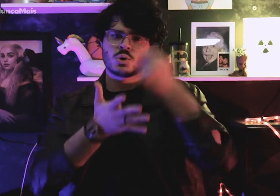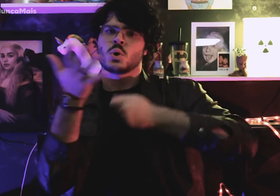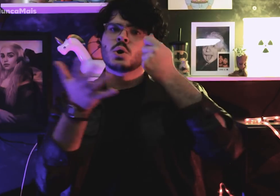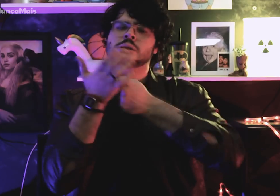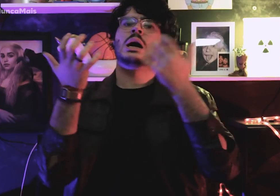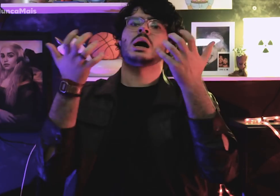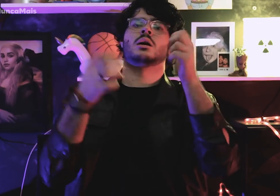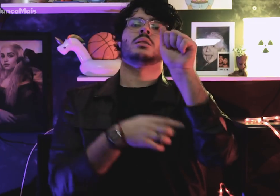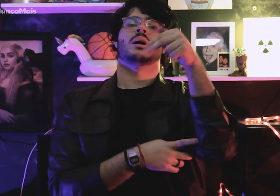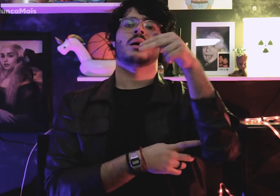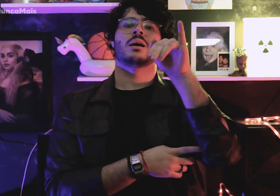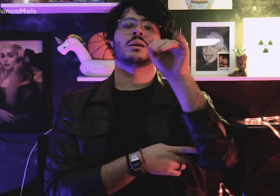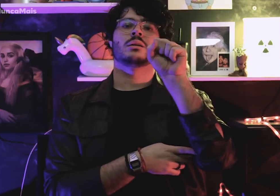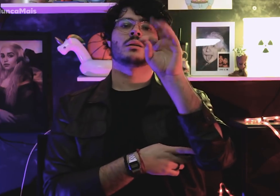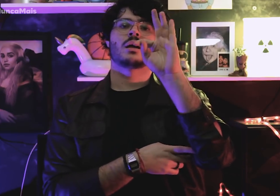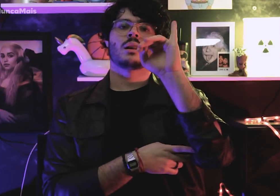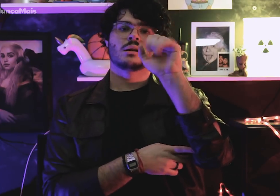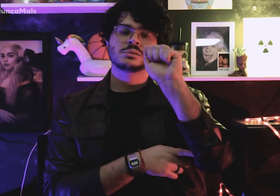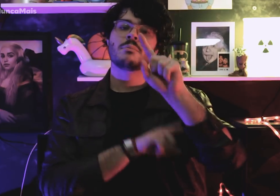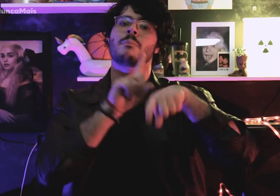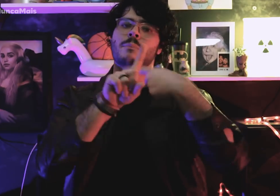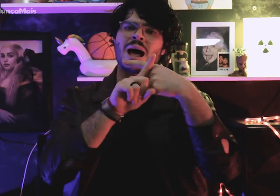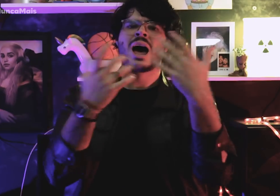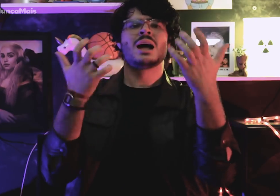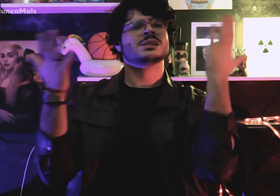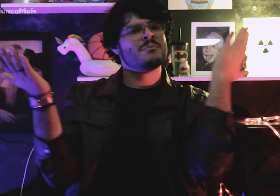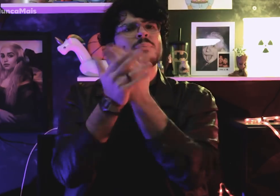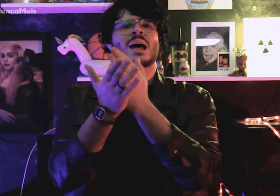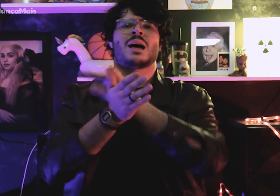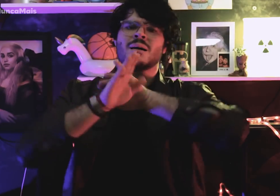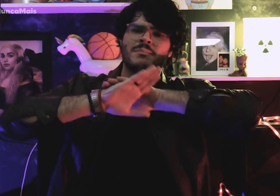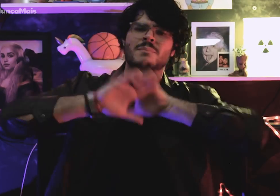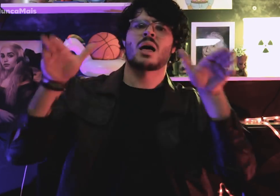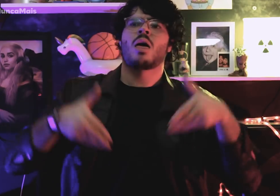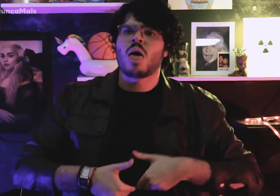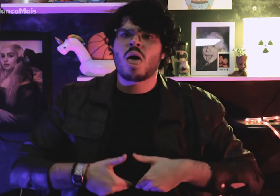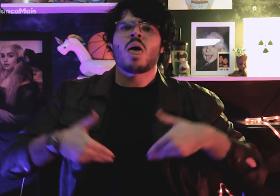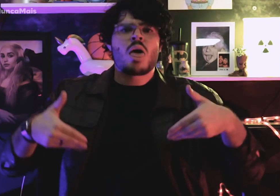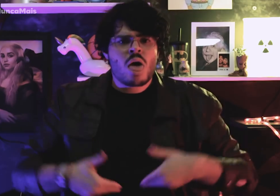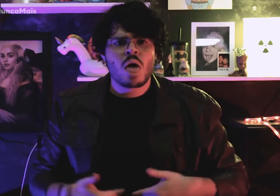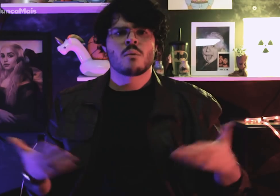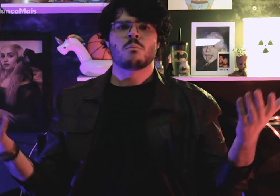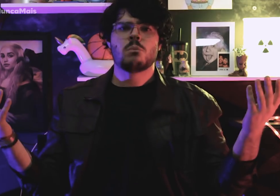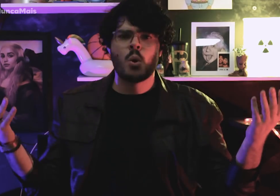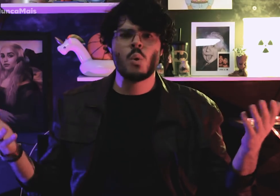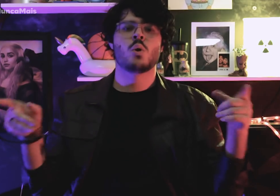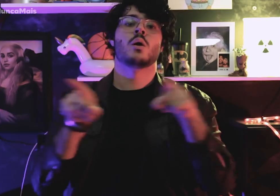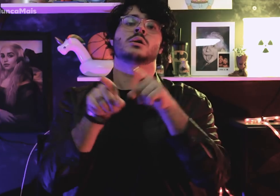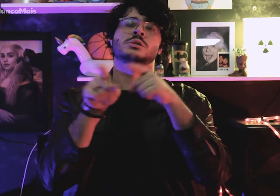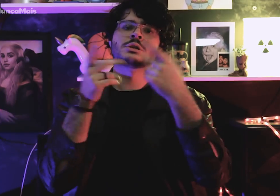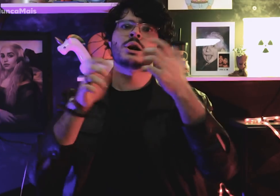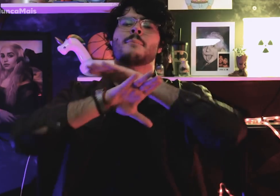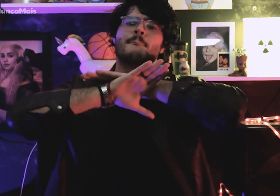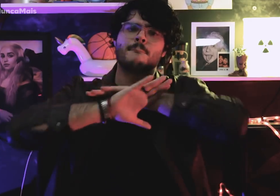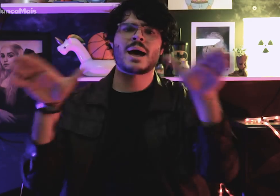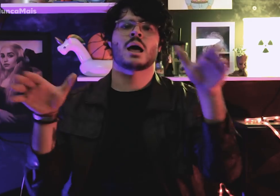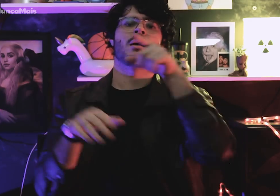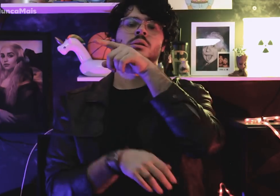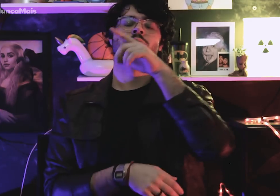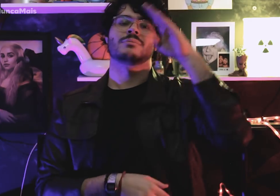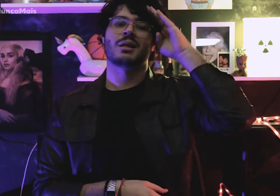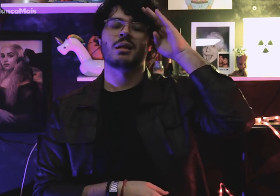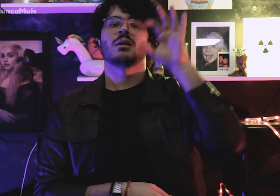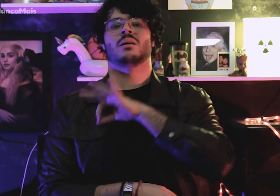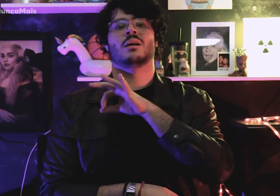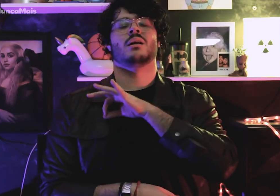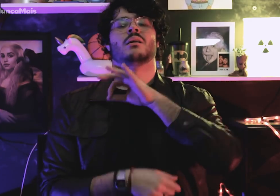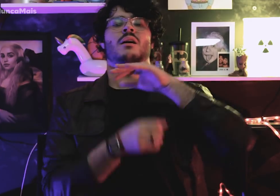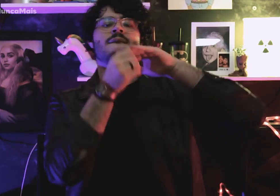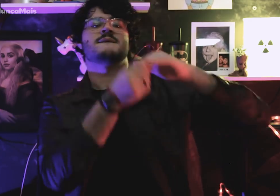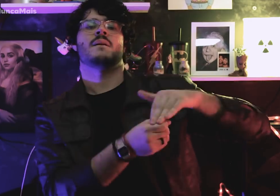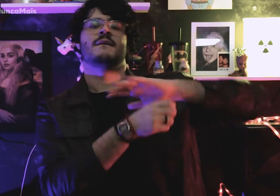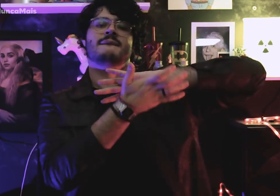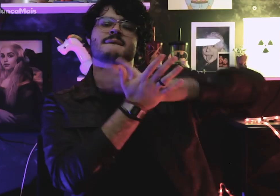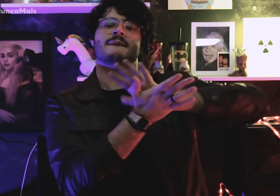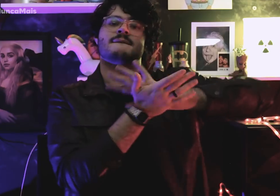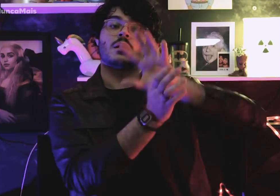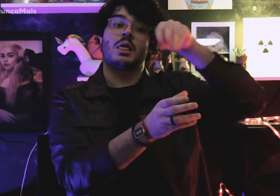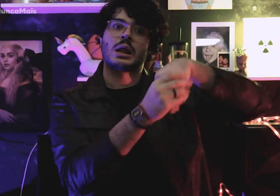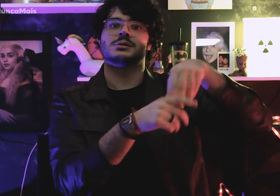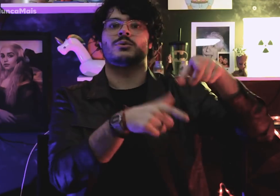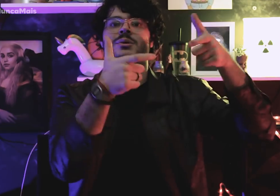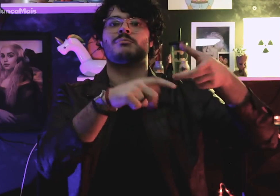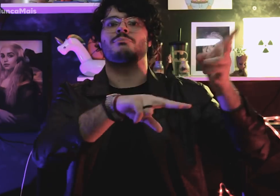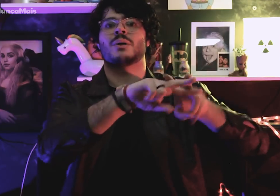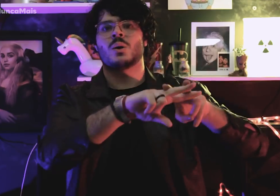lutando pela anistia e almejando o fim da repressão militar.